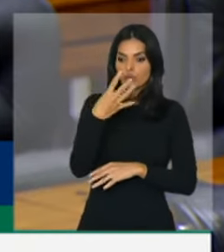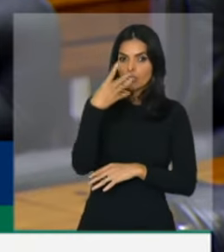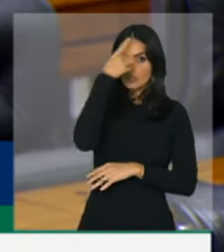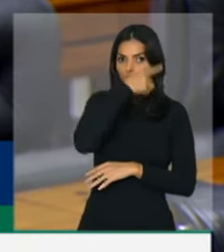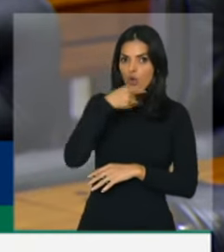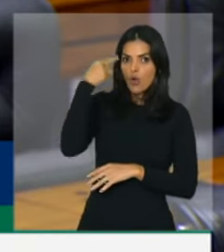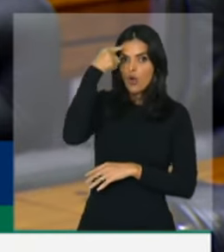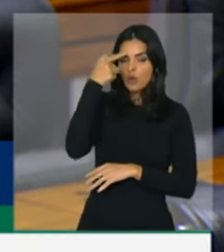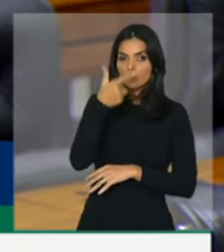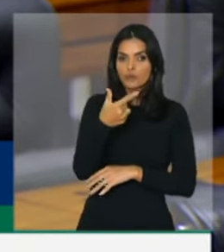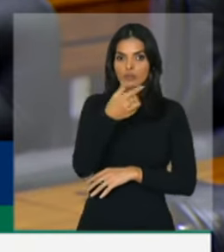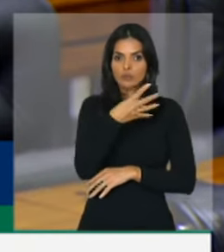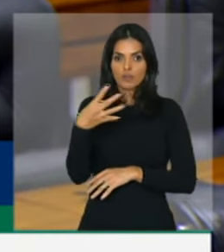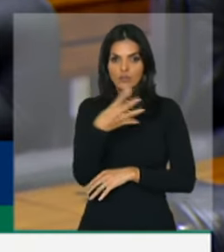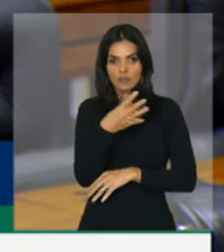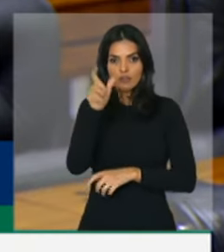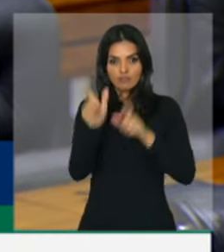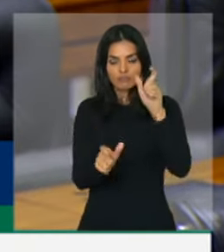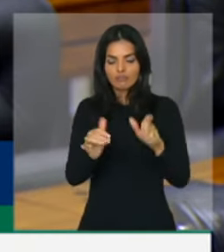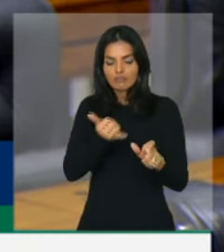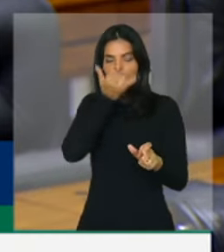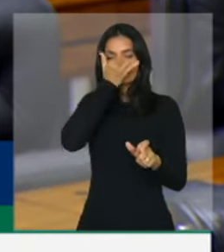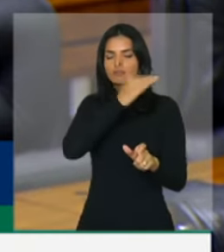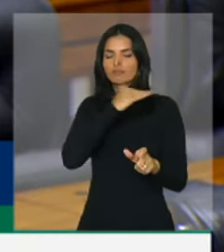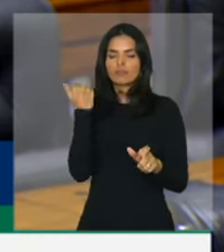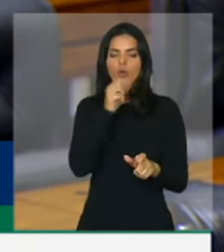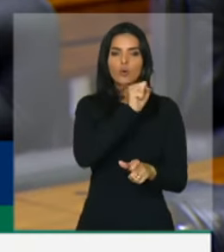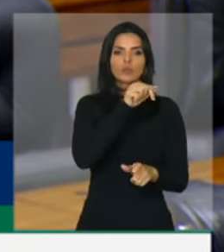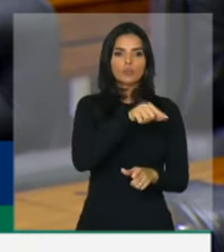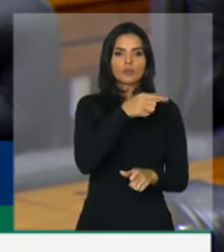17.788 MORTOS, NAS ÚLTIMAS 24 HORAS 8469 NOVOS INFECTADOS, NADA PARA COMEMORAR. NO DIA EM